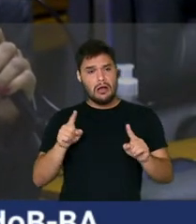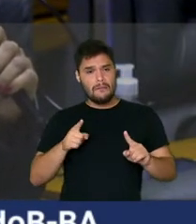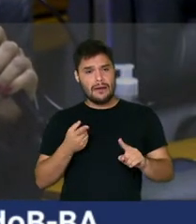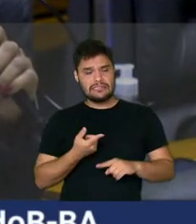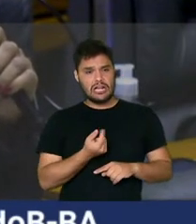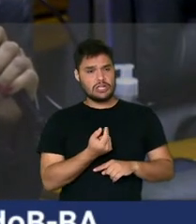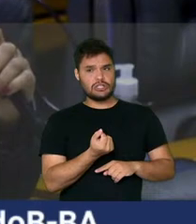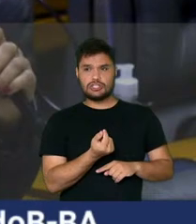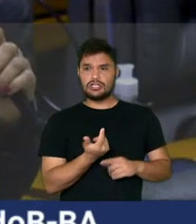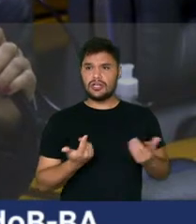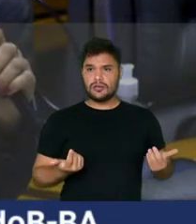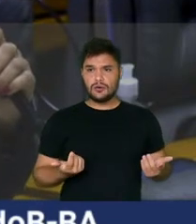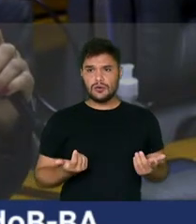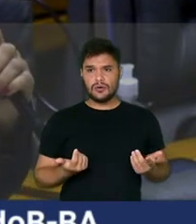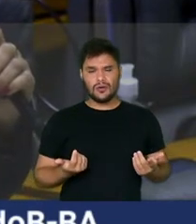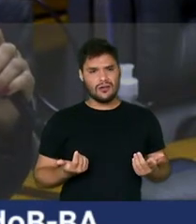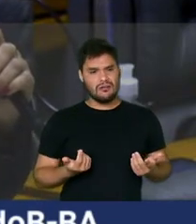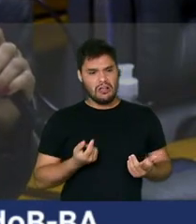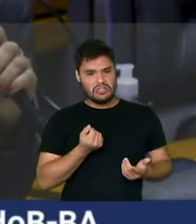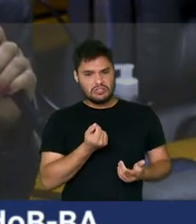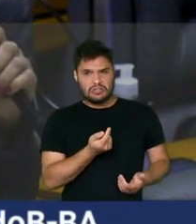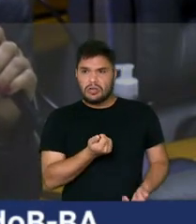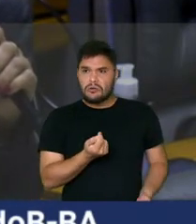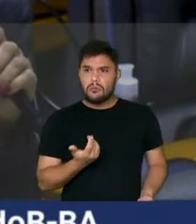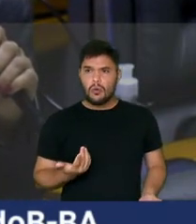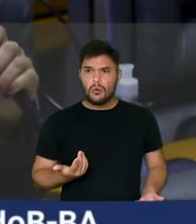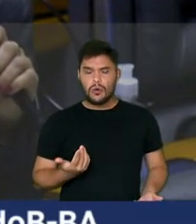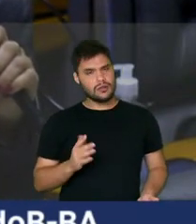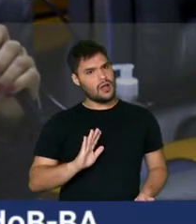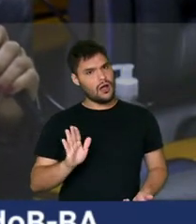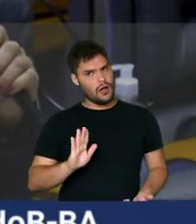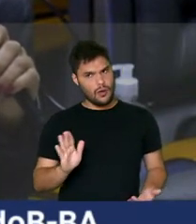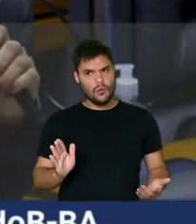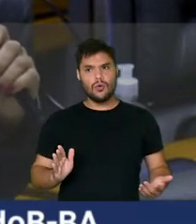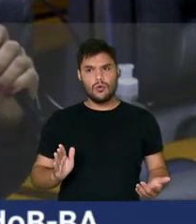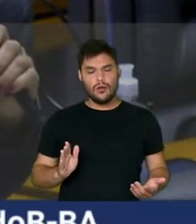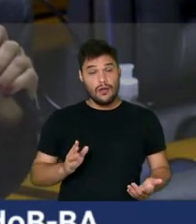CULTURA BRASILEIRA. O DEPUTADO QUE DEFENDE FALOU QUE ERA